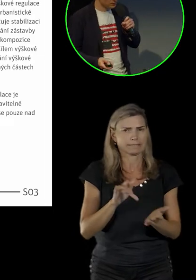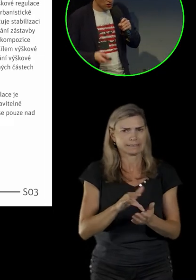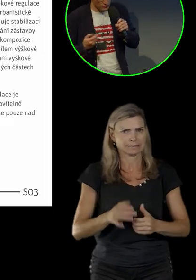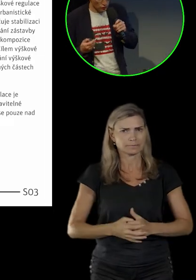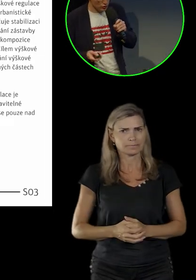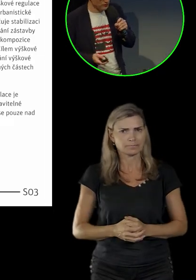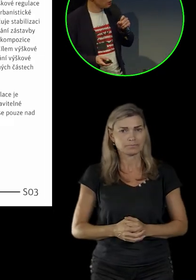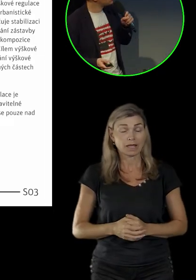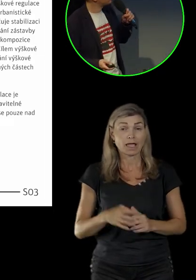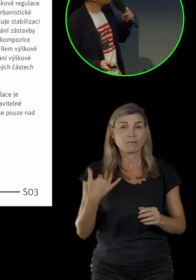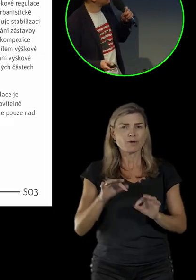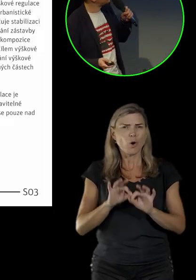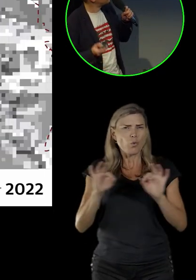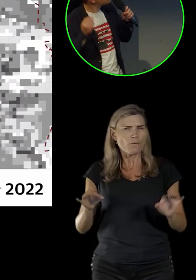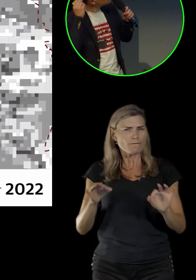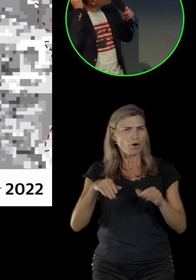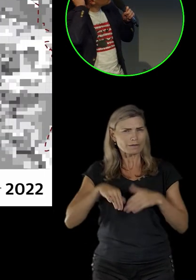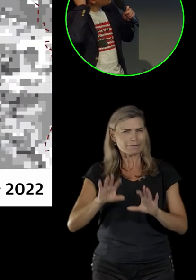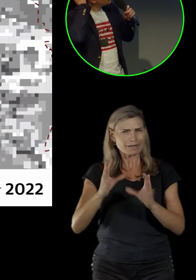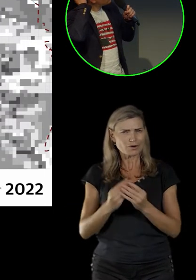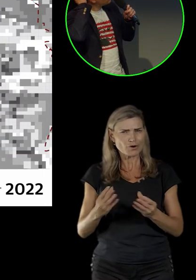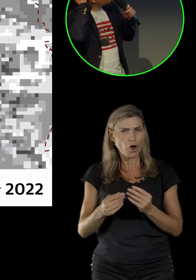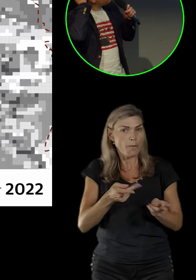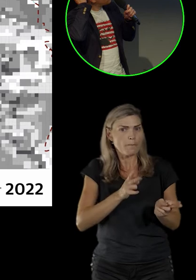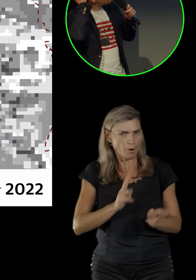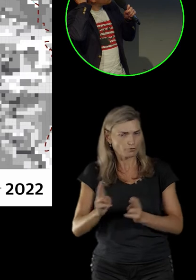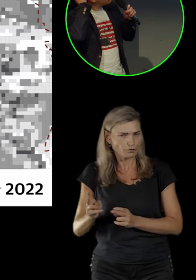Myslím si, že i v tom úvodním videu jste vyděli ty nástroje. Takže jenom stručně,